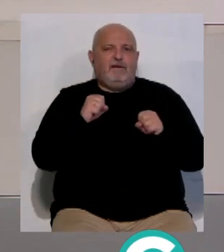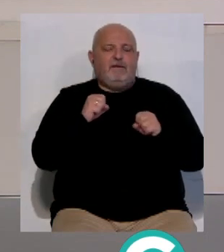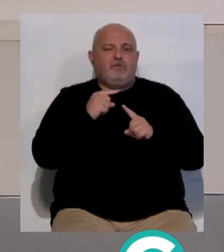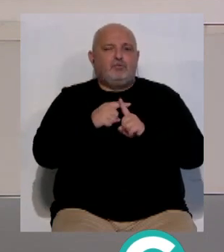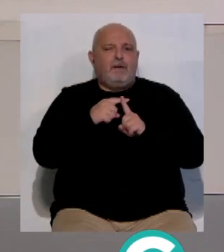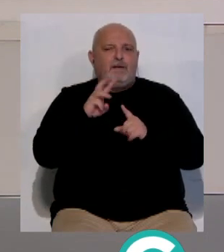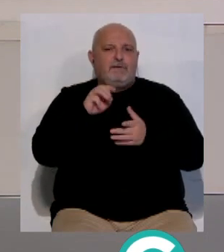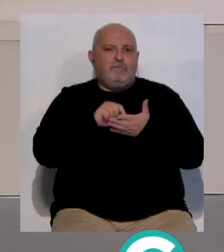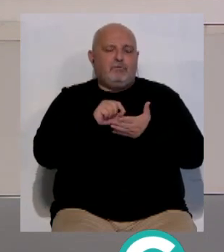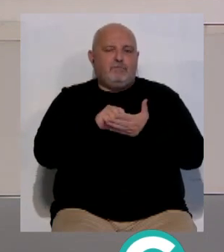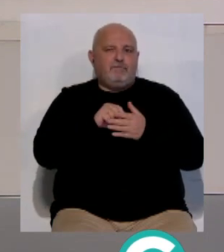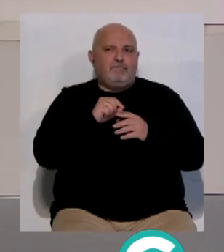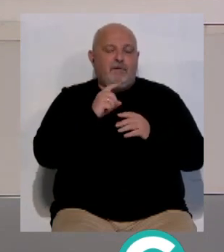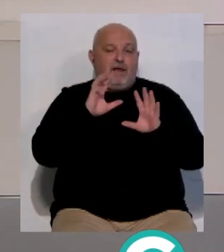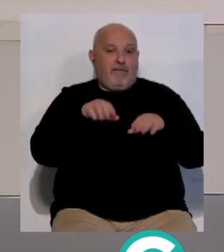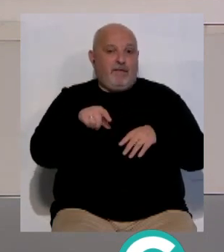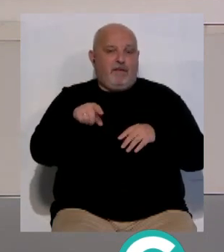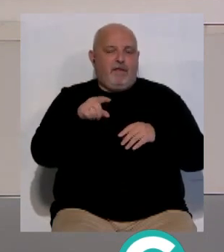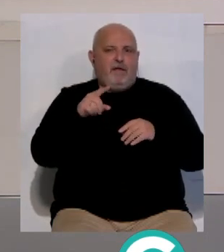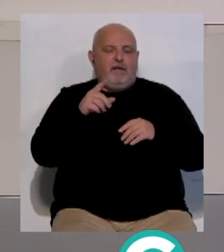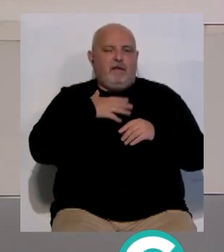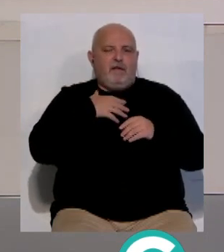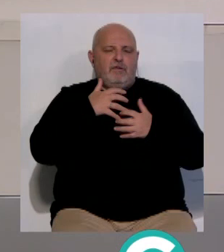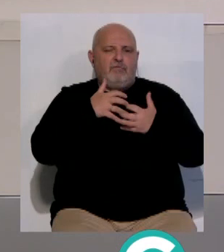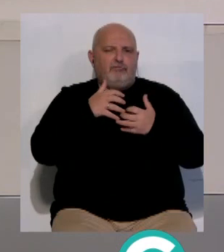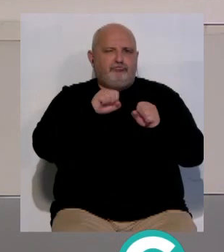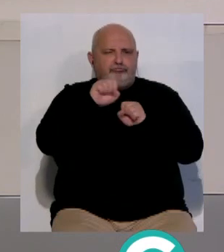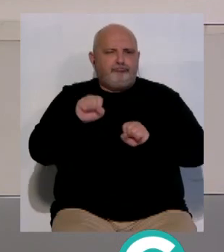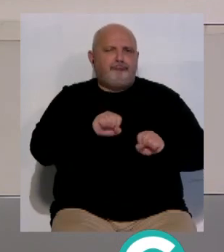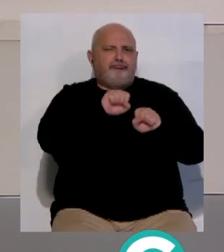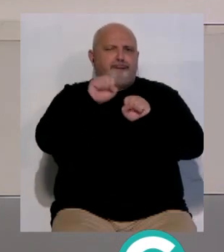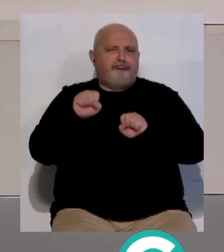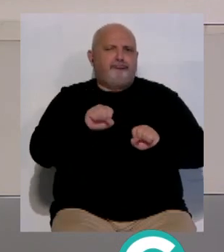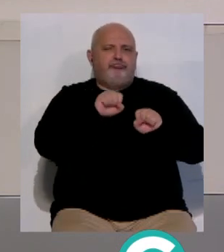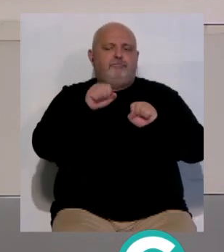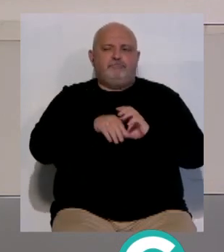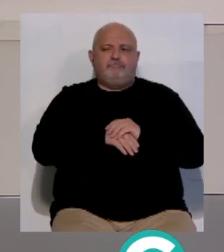puntos ante un equipo que prácticamente defendió todo el partido en portería propia en su propia